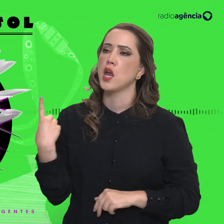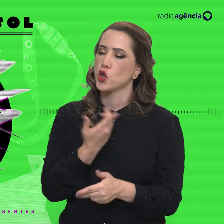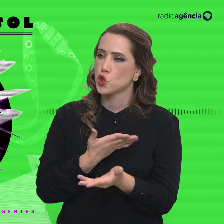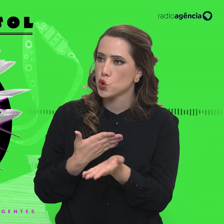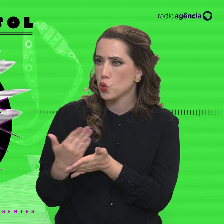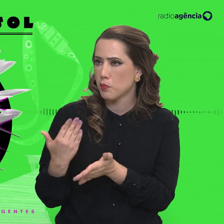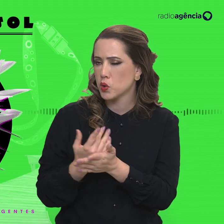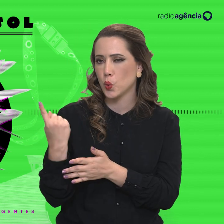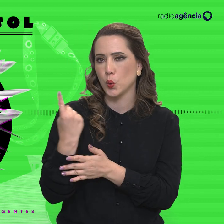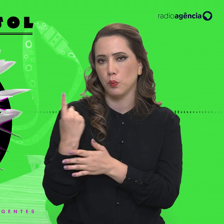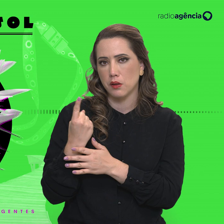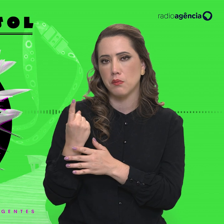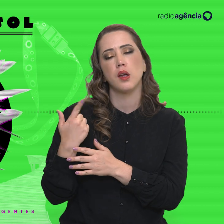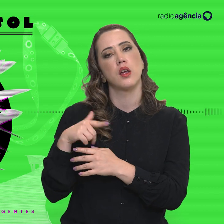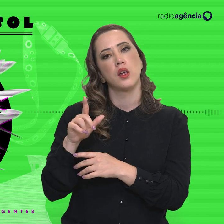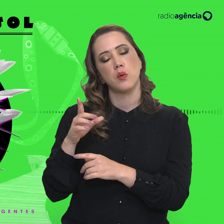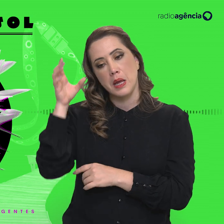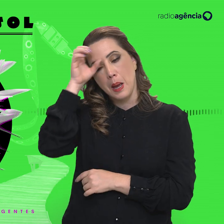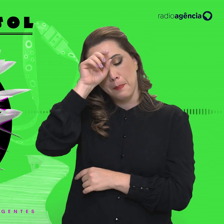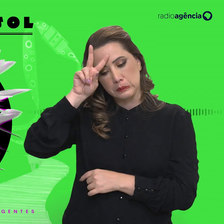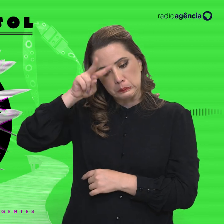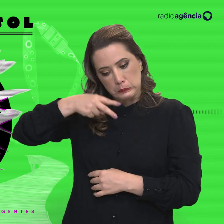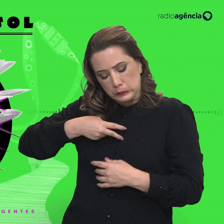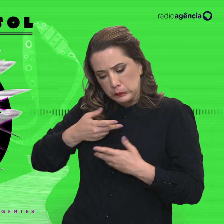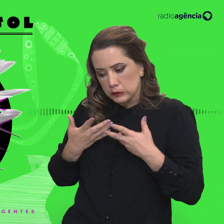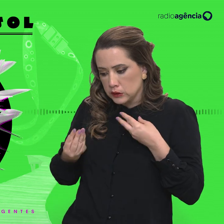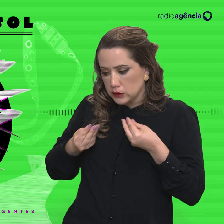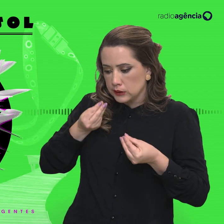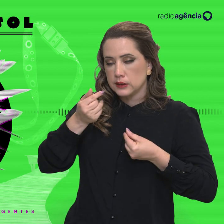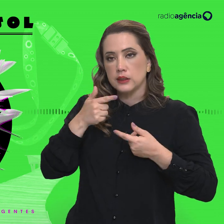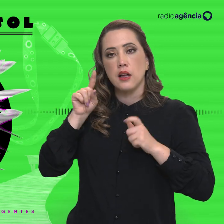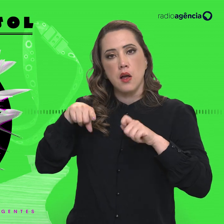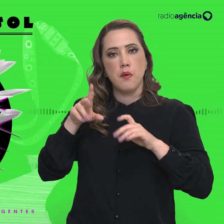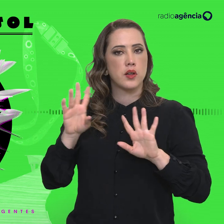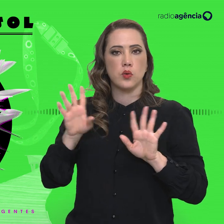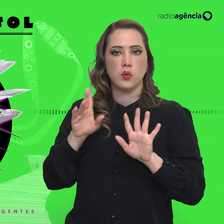com a gente mesmo a contar, sem que isso fique uma questão personalista, né?